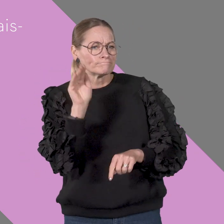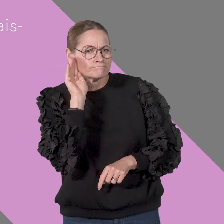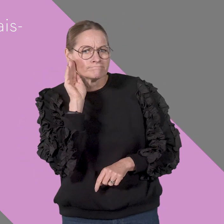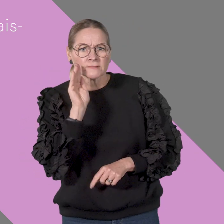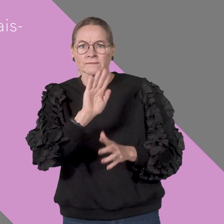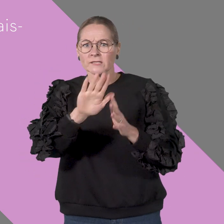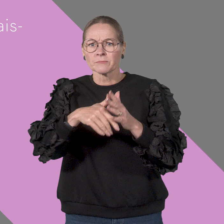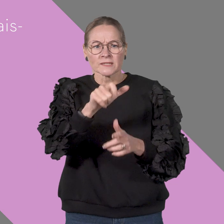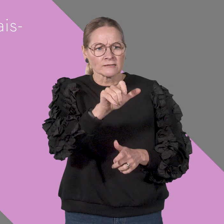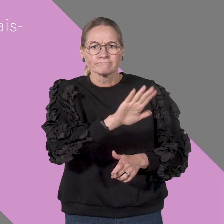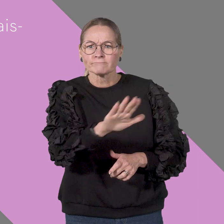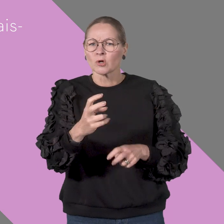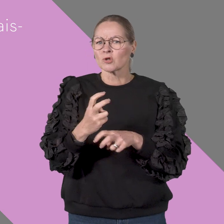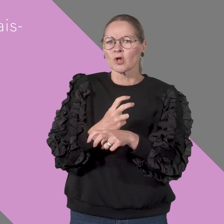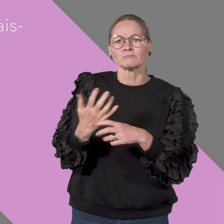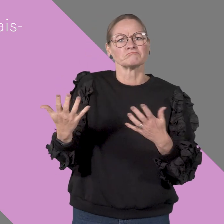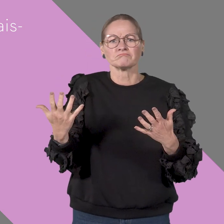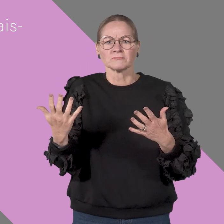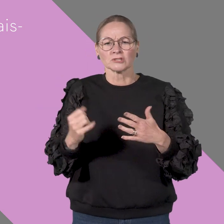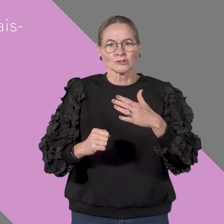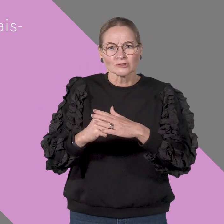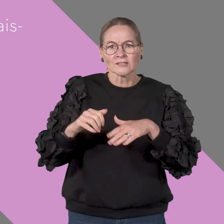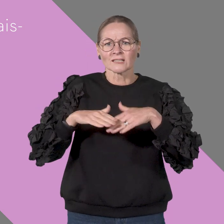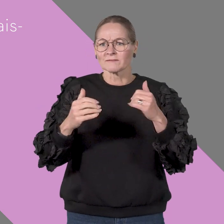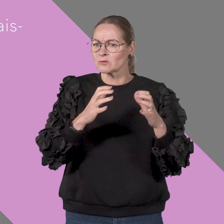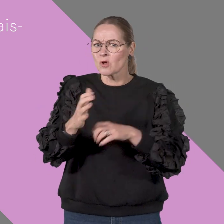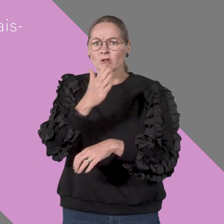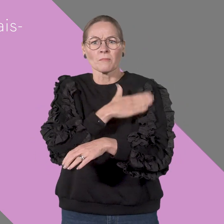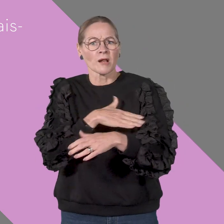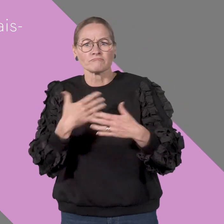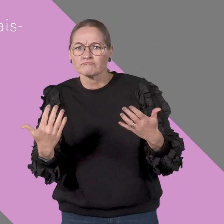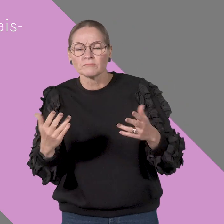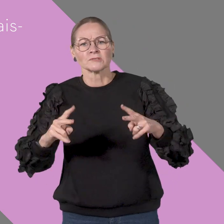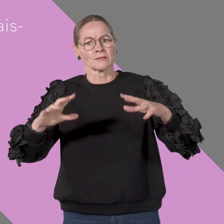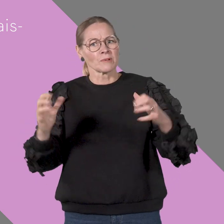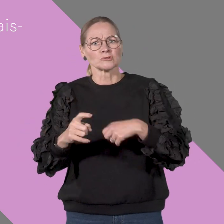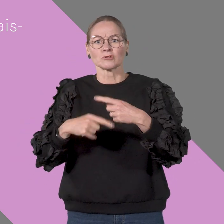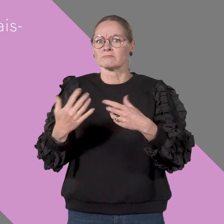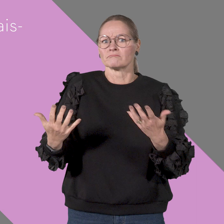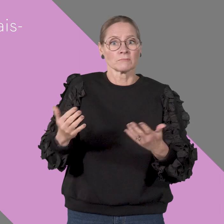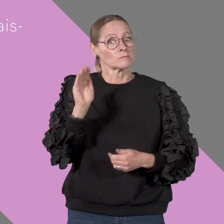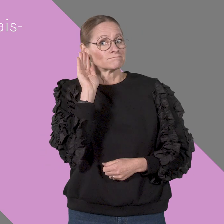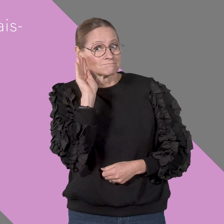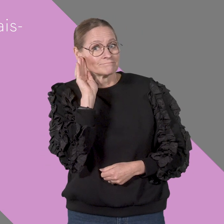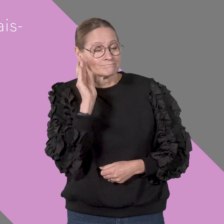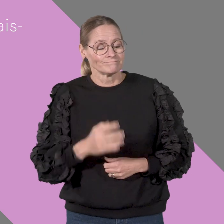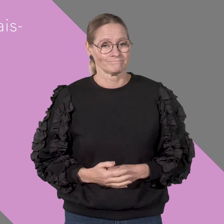kuulemassa viittomakielisten kokemuksia sosiaali- ja terveyshuollon palveluista - sekä pelastustoimesta.